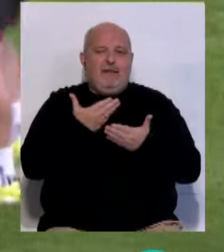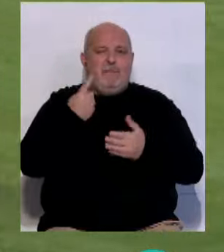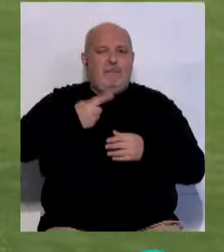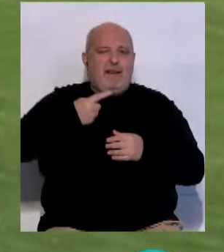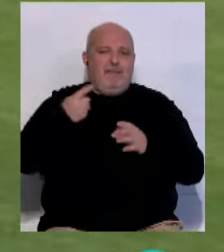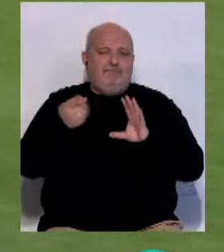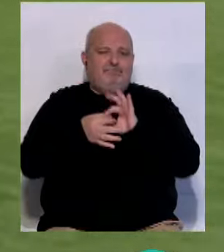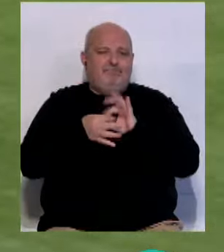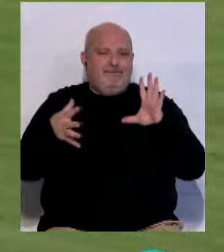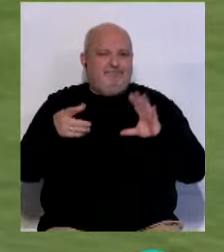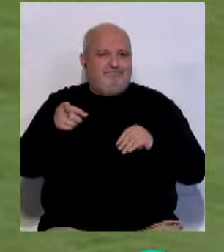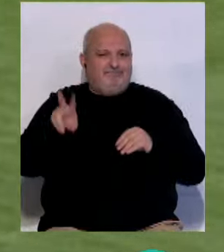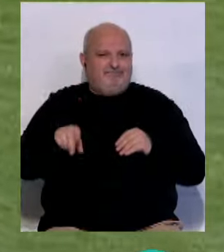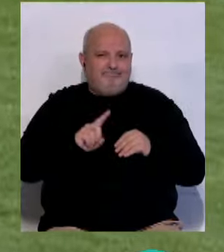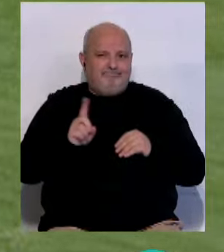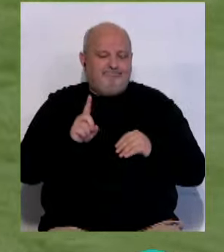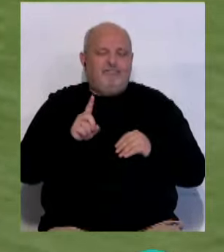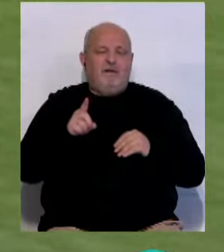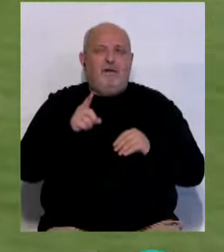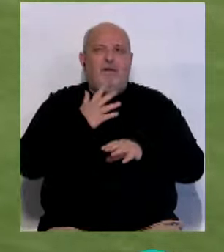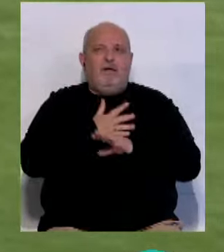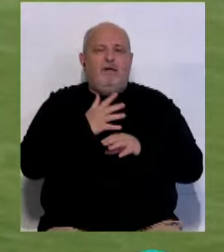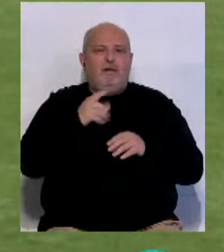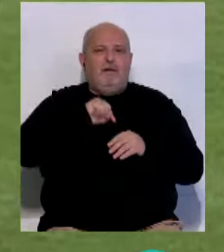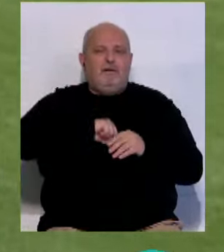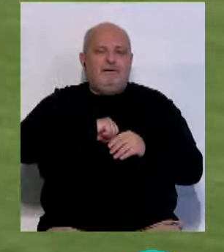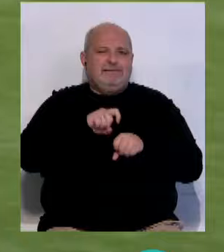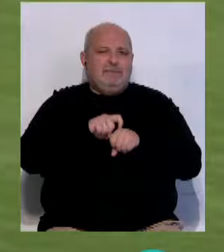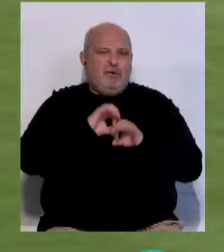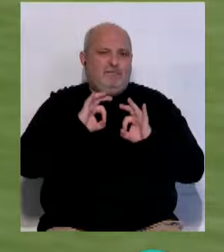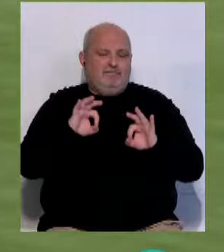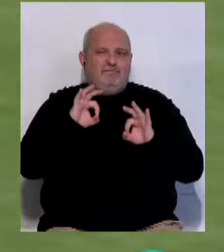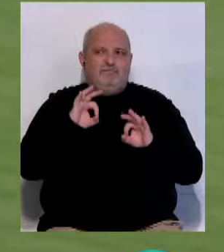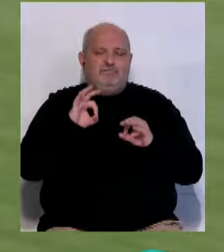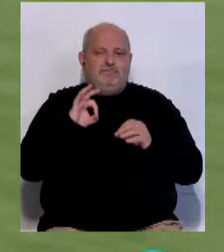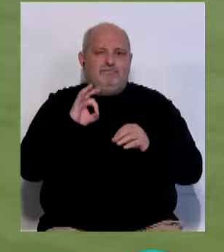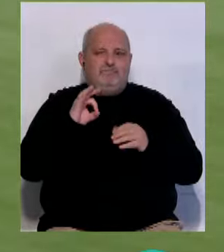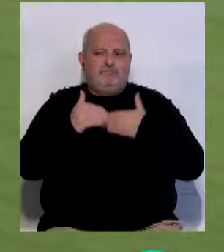se le venga algo grande es un jugador con muchas peculiaridad que no termina de liarla Es cierto